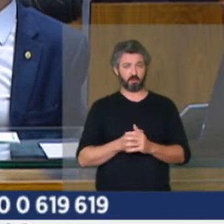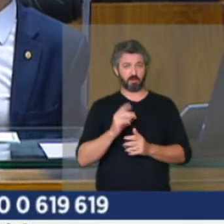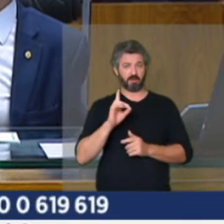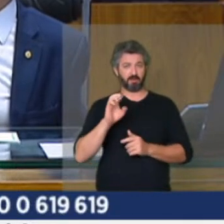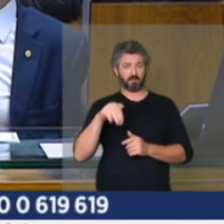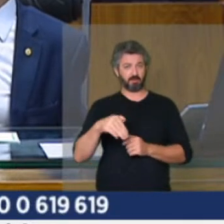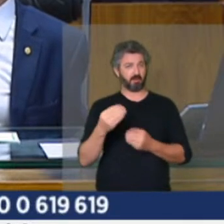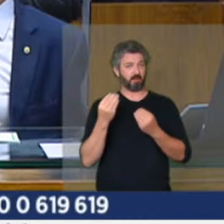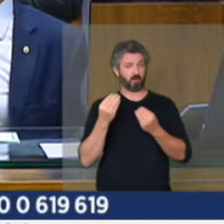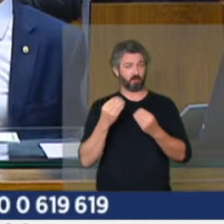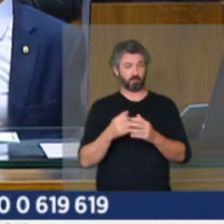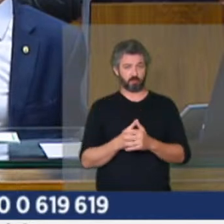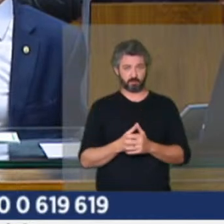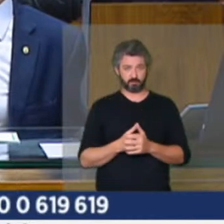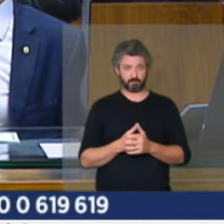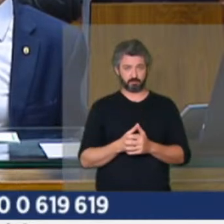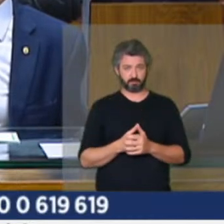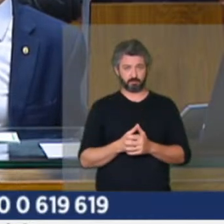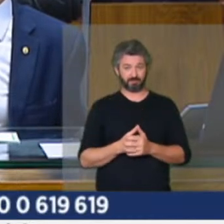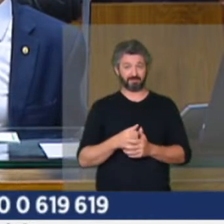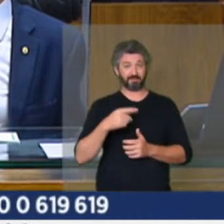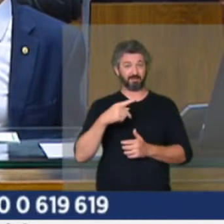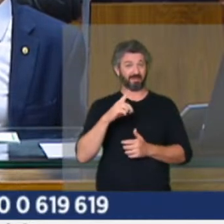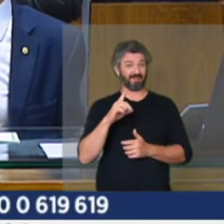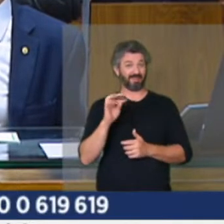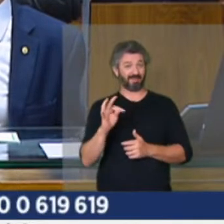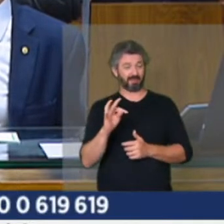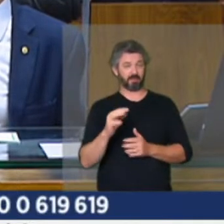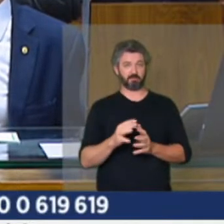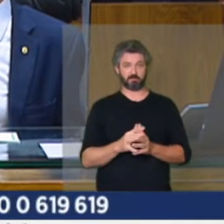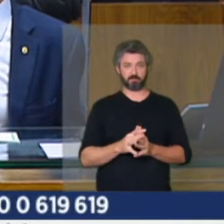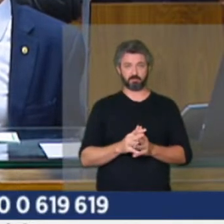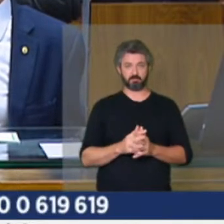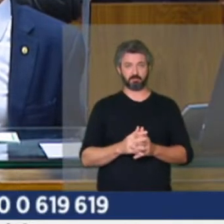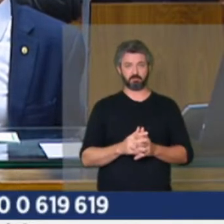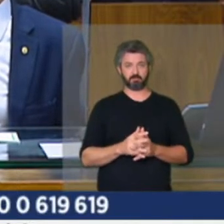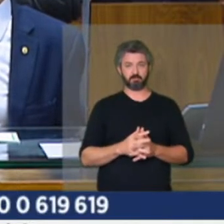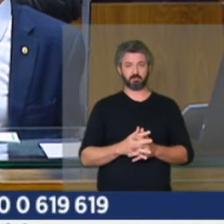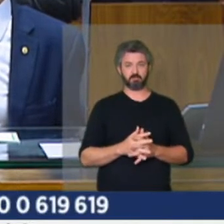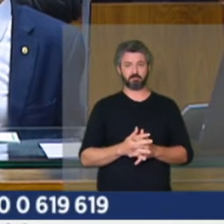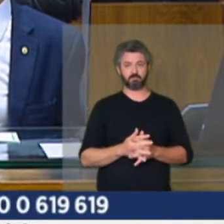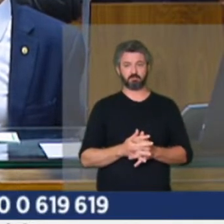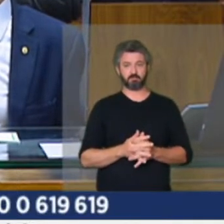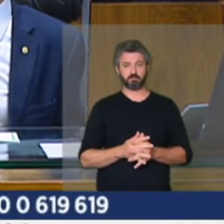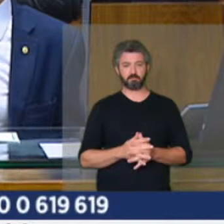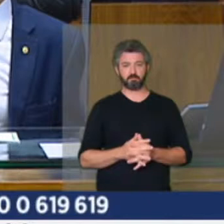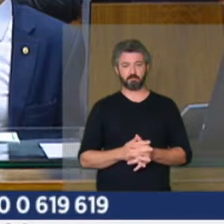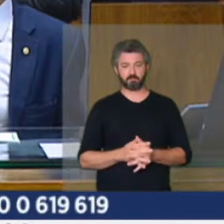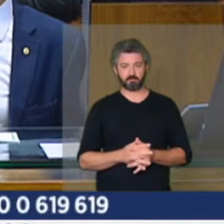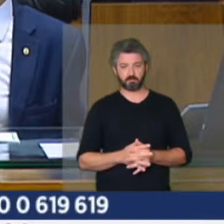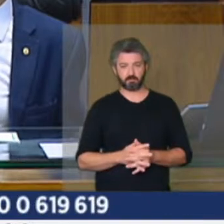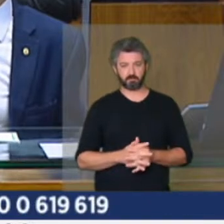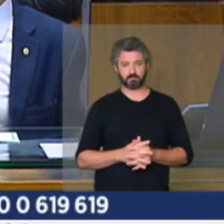ENCAMINHA O PDT? -- [DEPUTADO]: SENHOR PRESIDENTE... -- [DEPUTADO]: DESCULPE. [PRESIDENTE]: TEM VOSSA EXCELÊNCIA, DEPUTADO, O PDT. -- [DEPUTADO]: O PSB